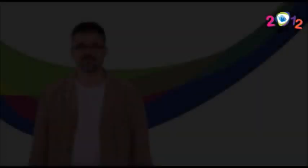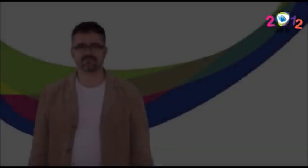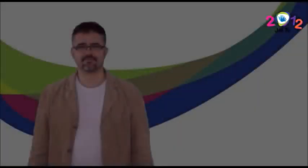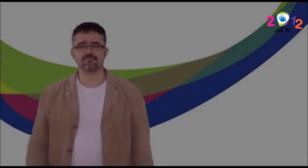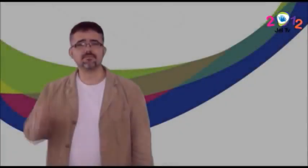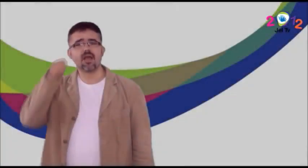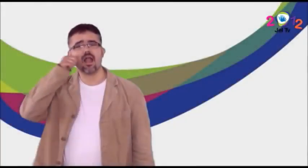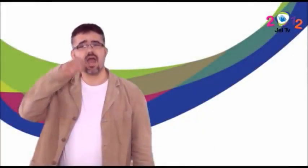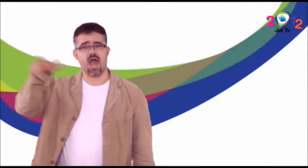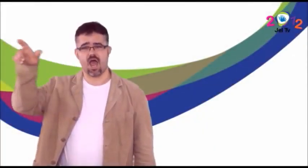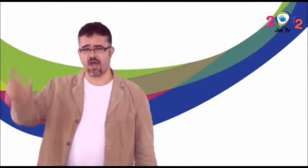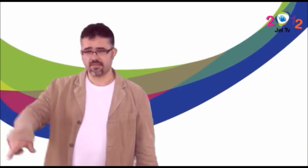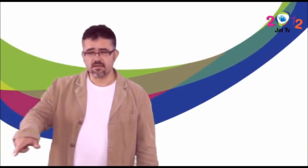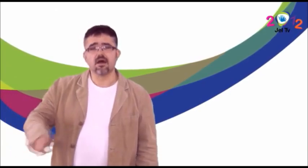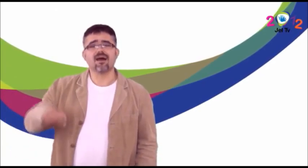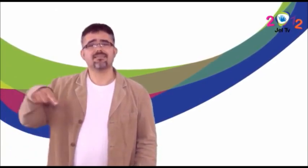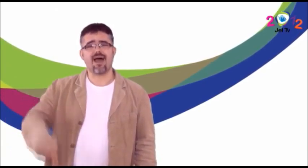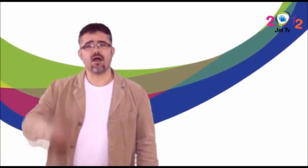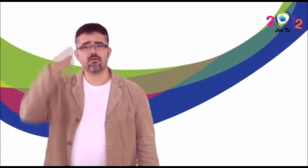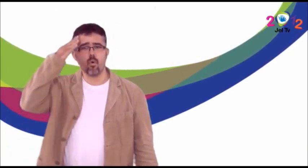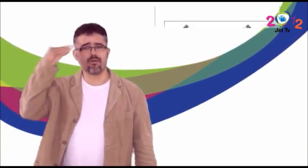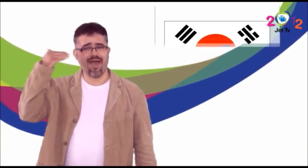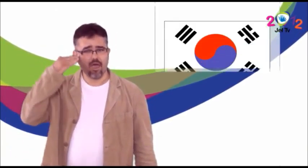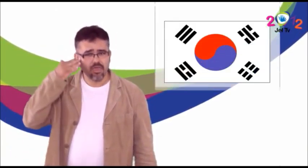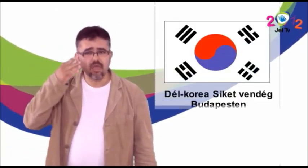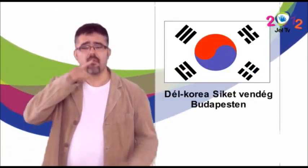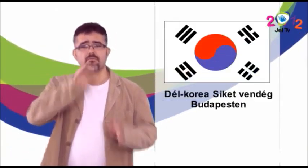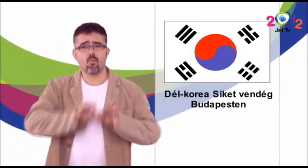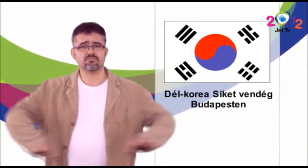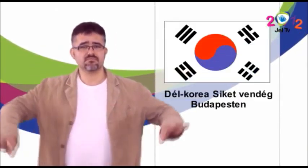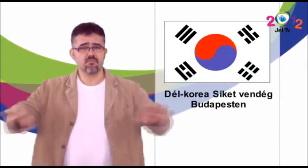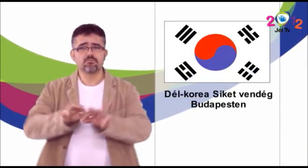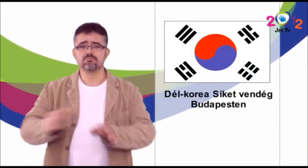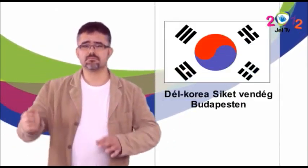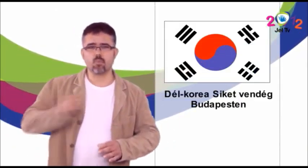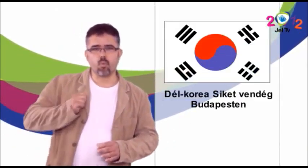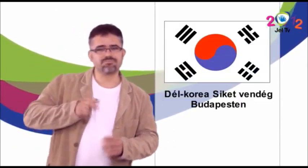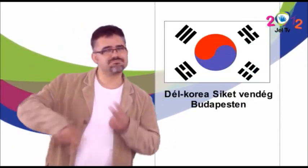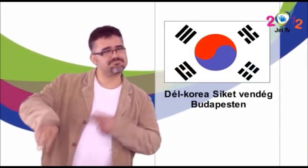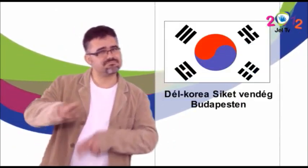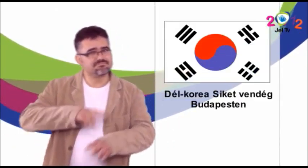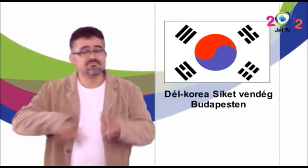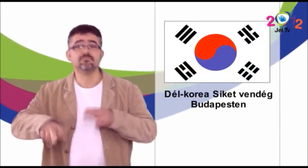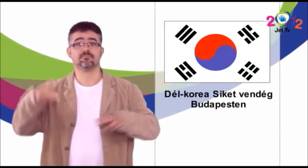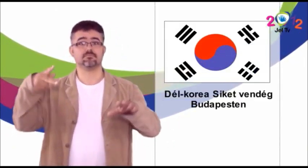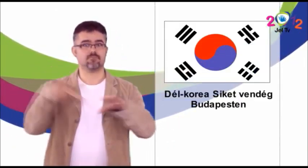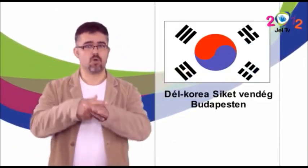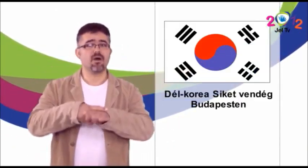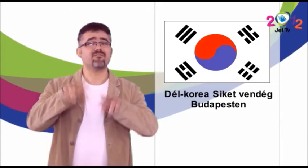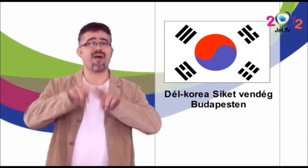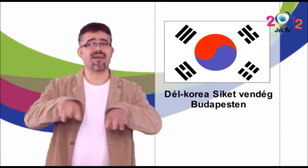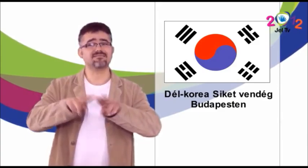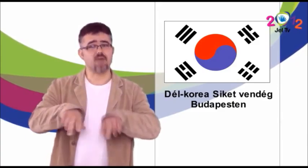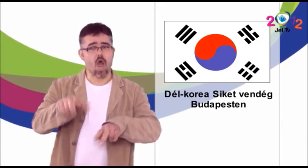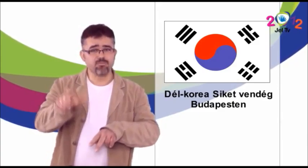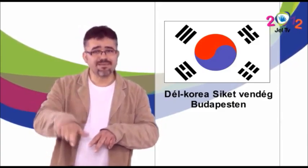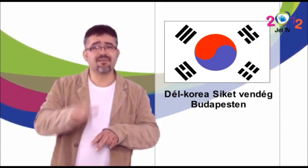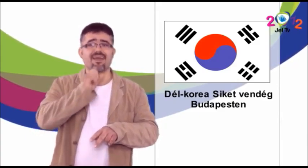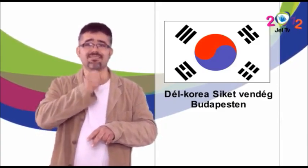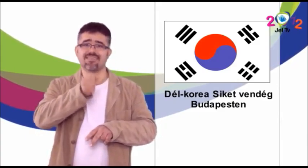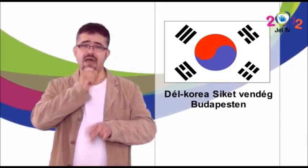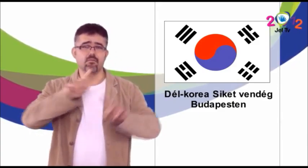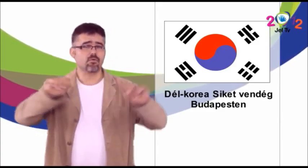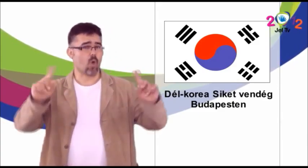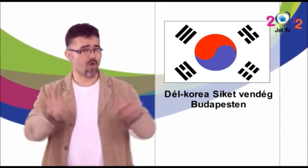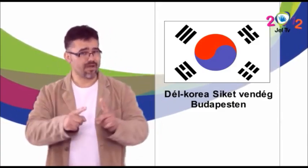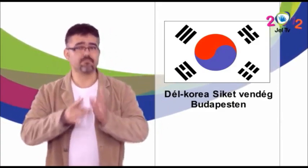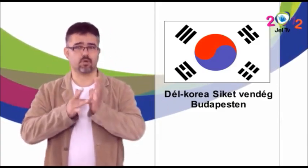Egy lány Dél-Koreából érkezett turistaként Magyarországra. Weér Szabolcs rövid interjút készített vele. Megmutatjuk.